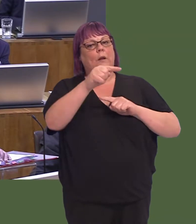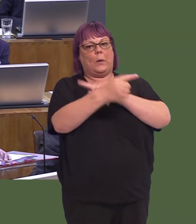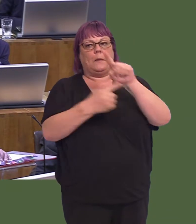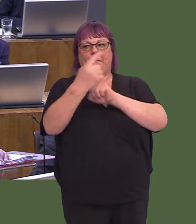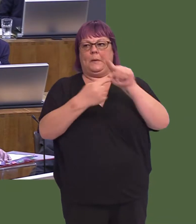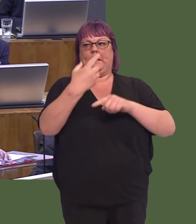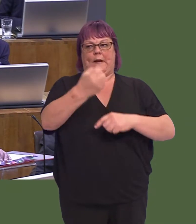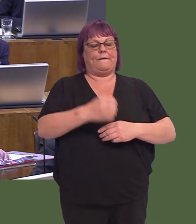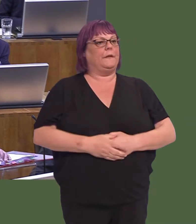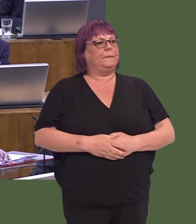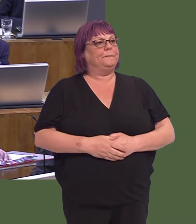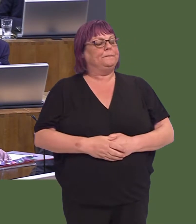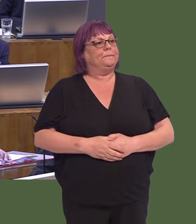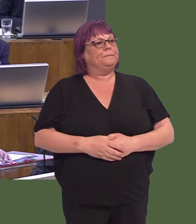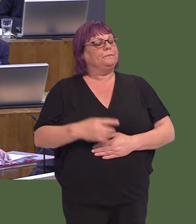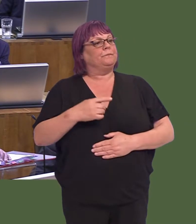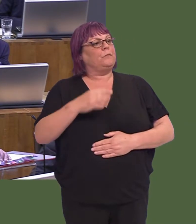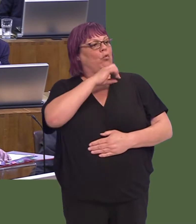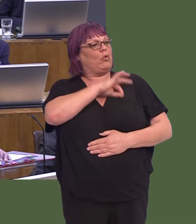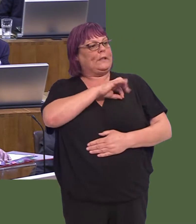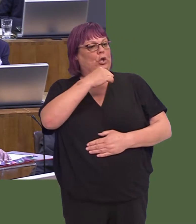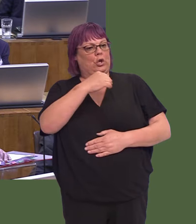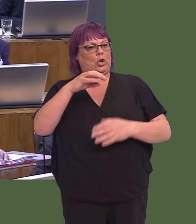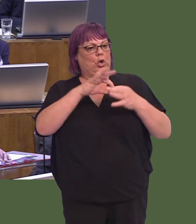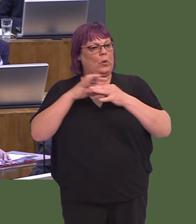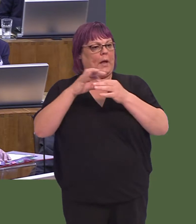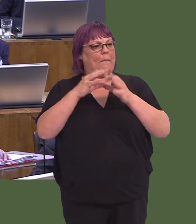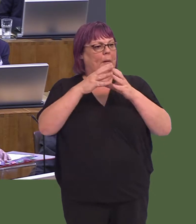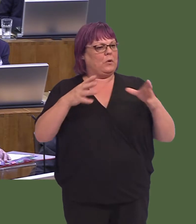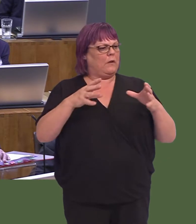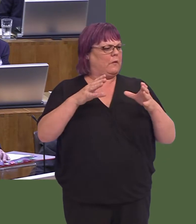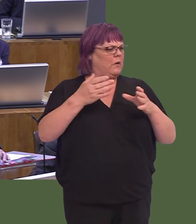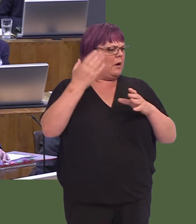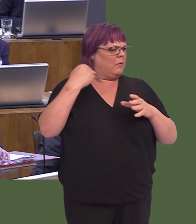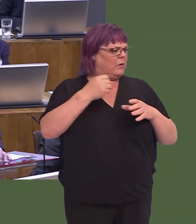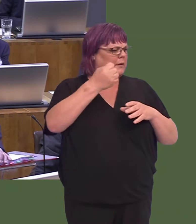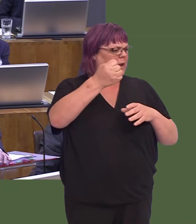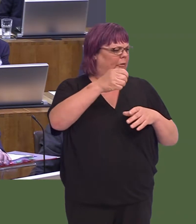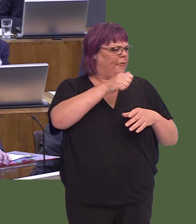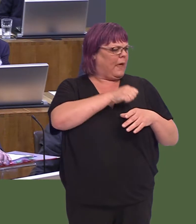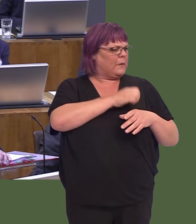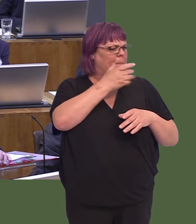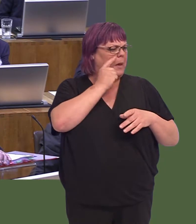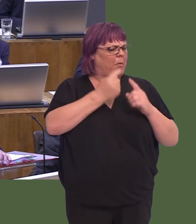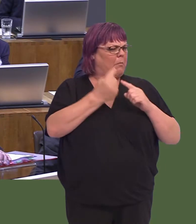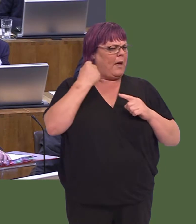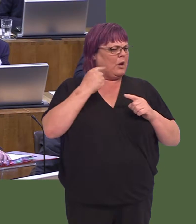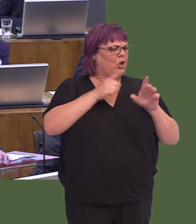i gymryd lle yr wythnos nesaf. Mae aelodaeth undebau credyd wedi codi o 10,000 ar ddechrau'r ganrif i 75,000, fel y dywedais